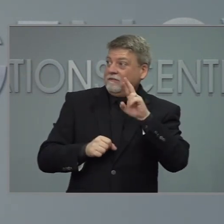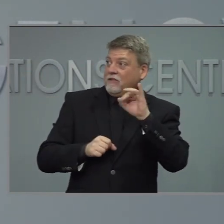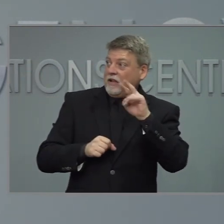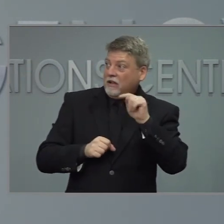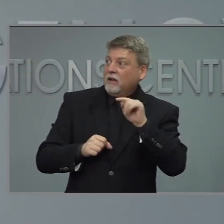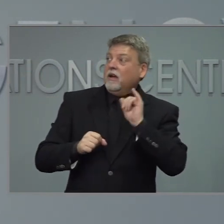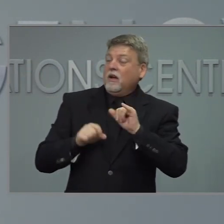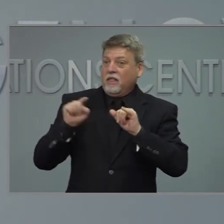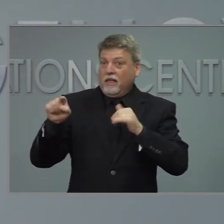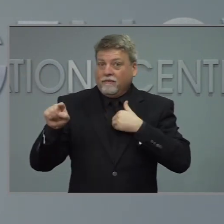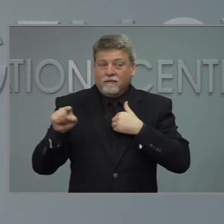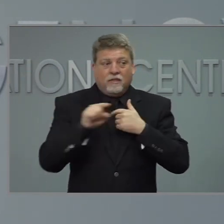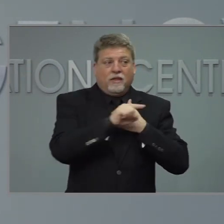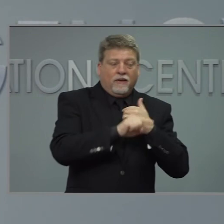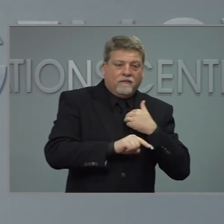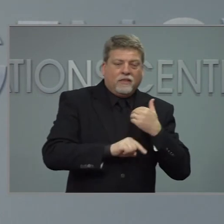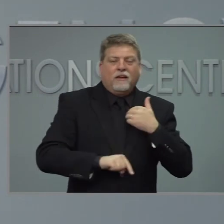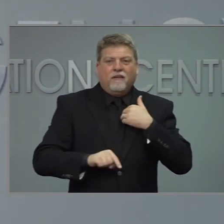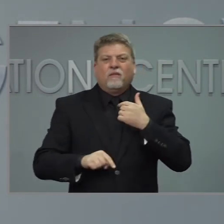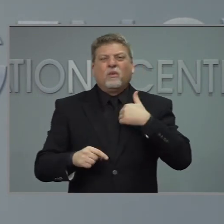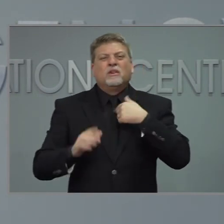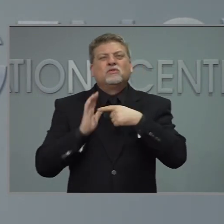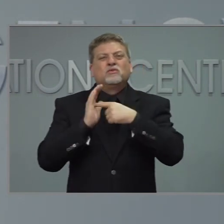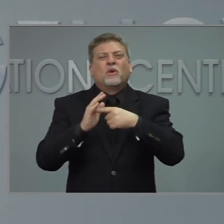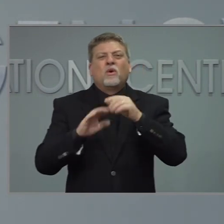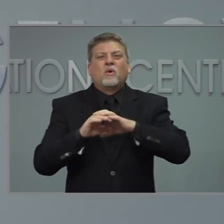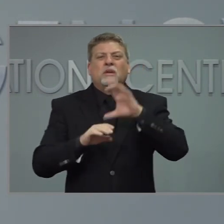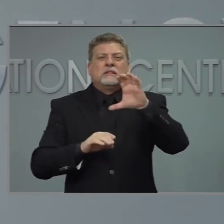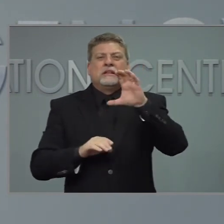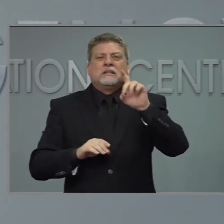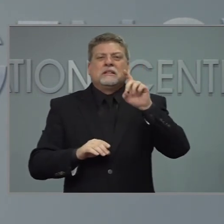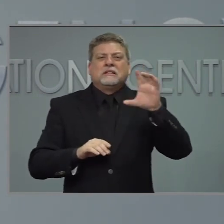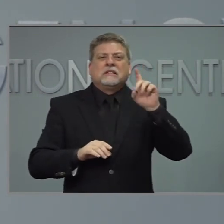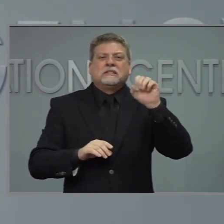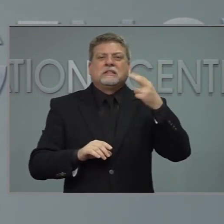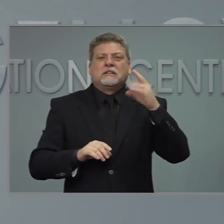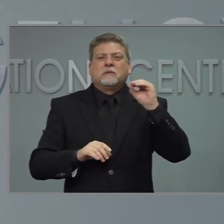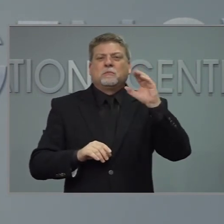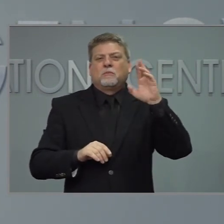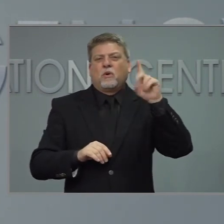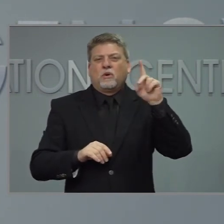valientes por secuencia genética les nacimos públicas para que lo puedan ver lo